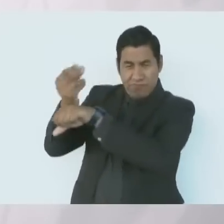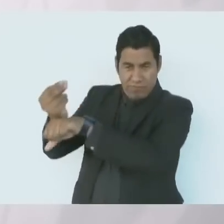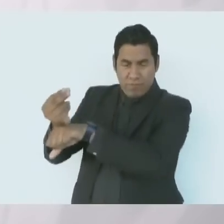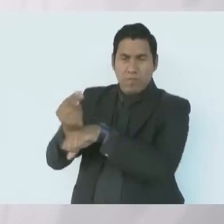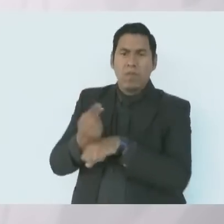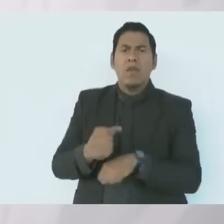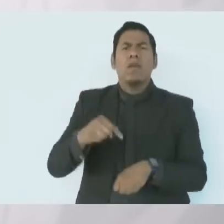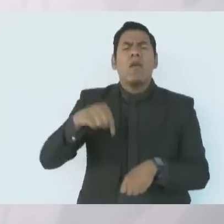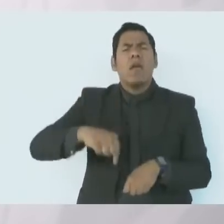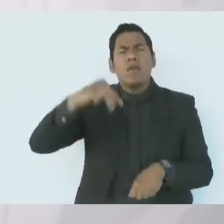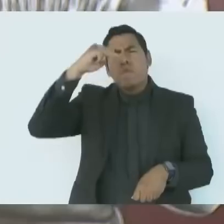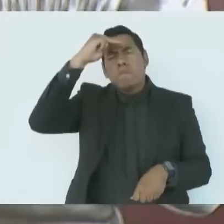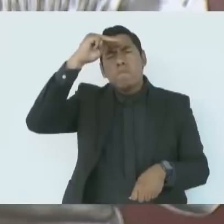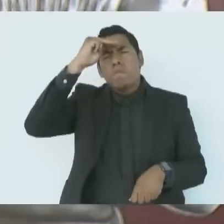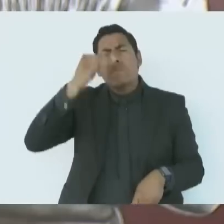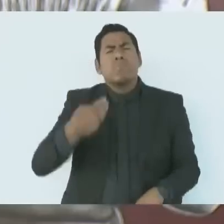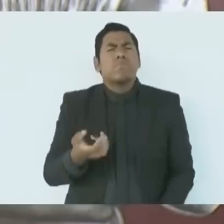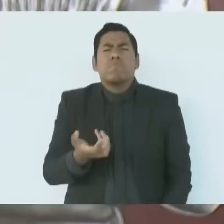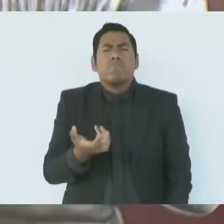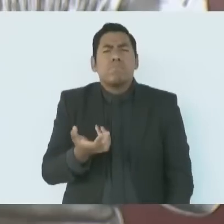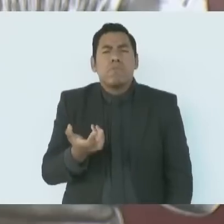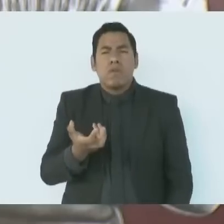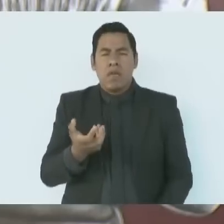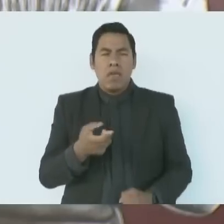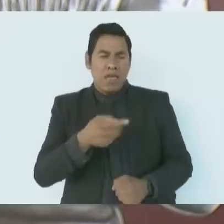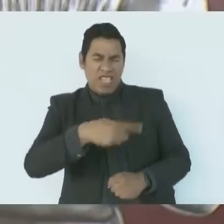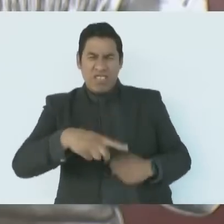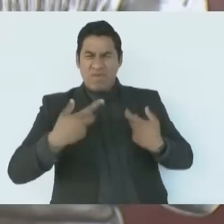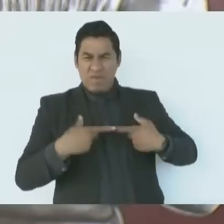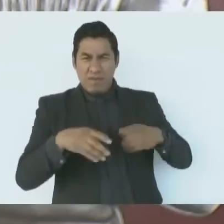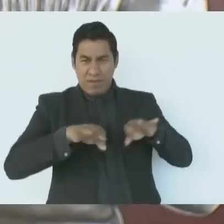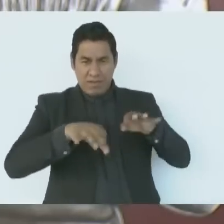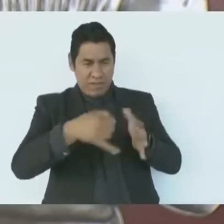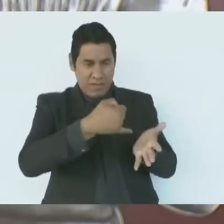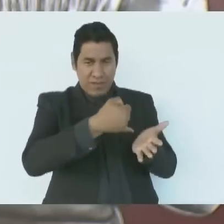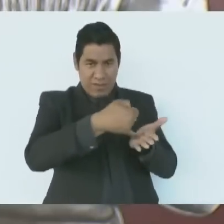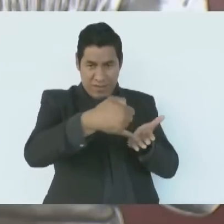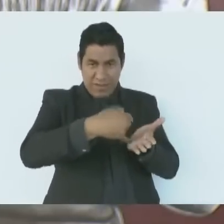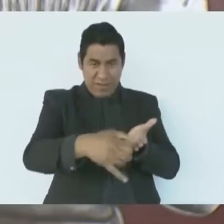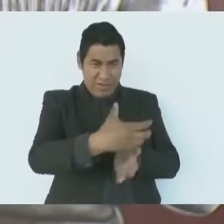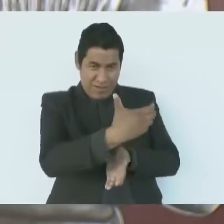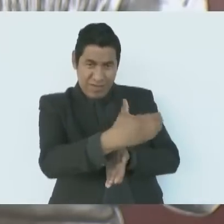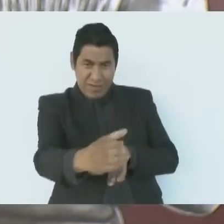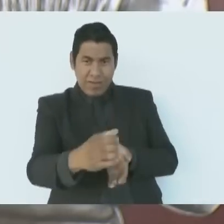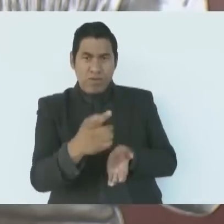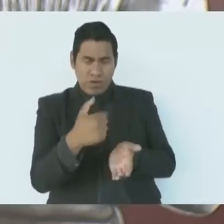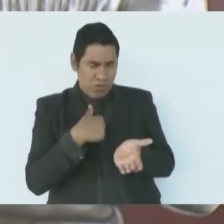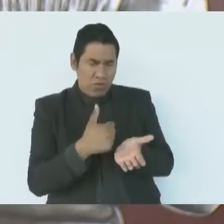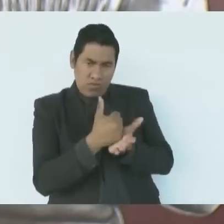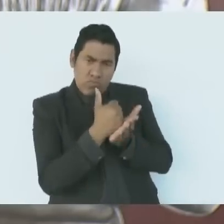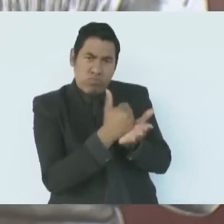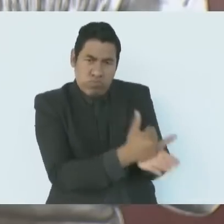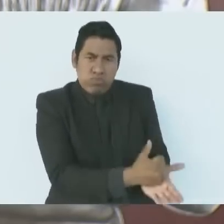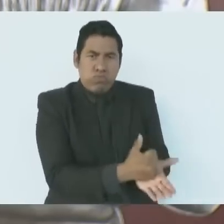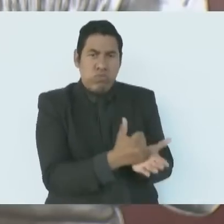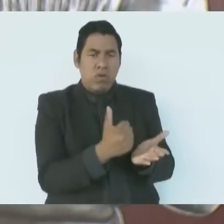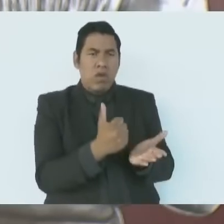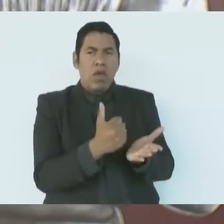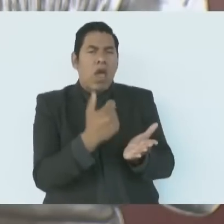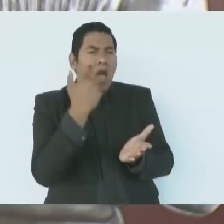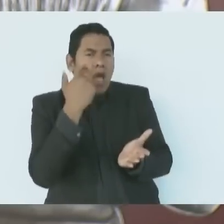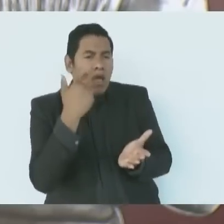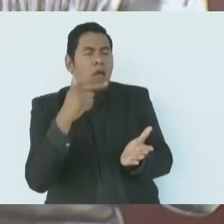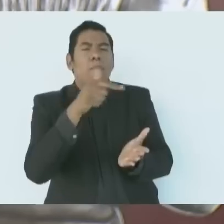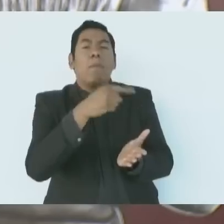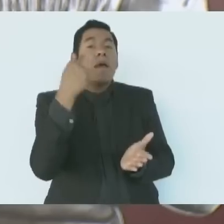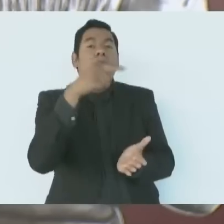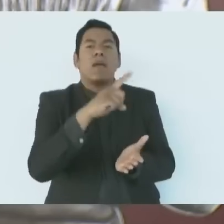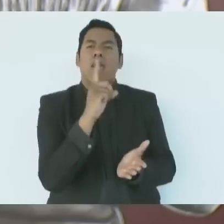estamos trabajando con los agricultores porque vamos a tecnificar los distritos de riego para que